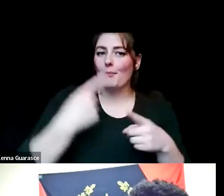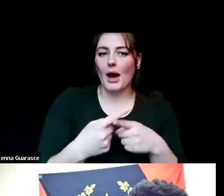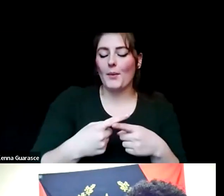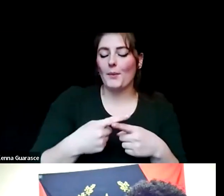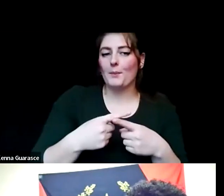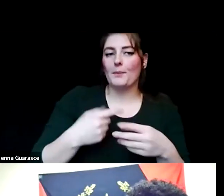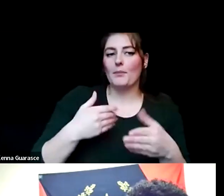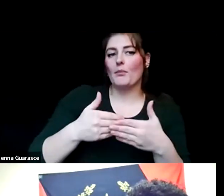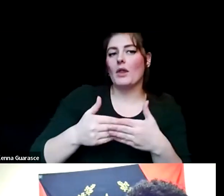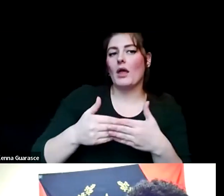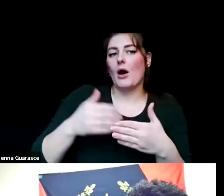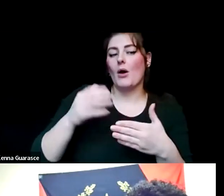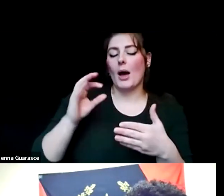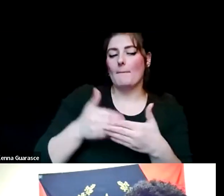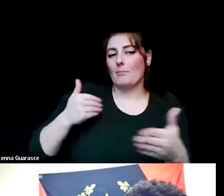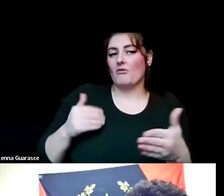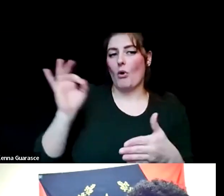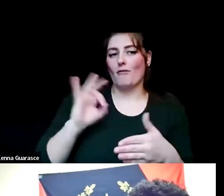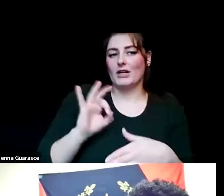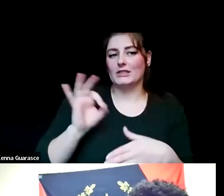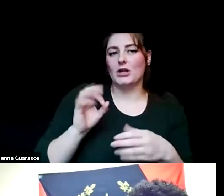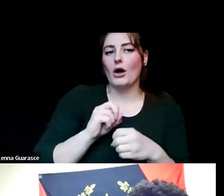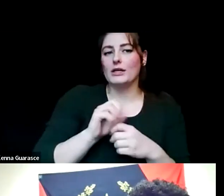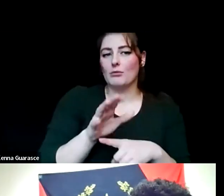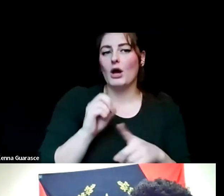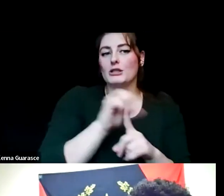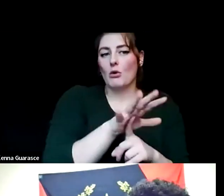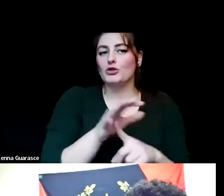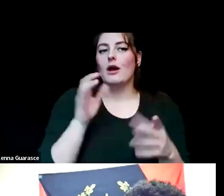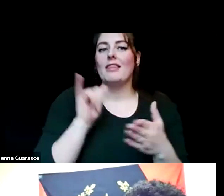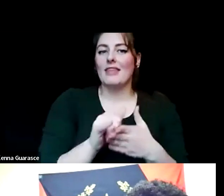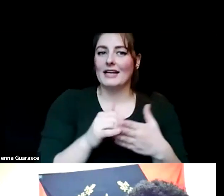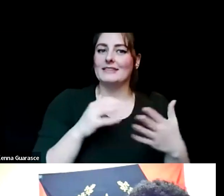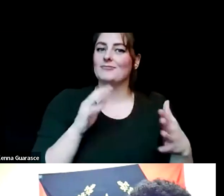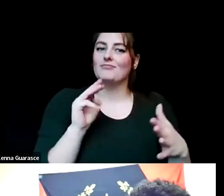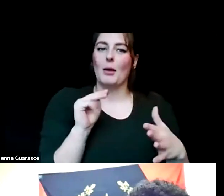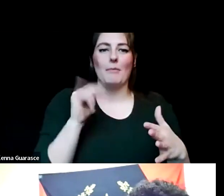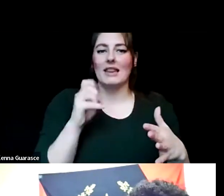Eso es un gran mito que también se ha propagado mucho en los últimos años. No pueden sufrir una sobredosis